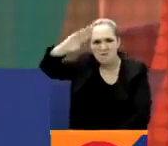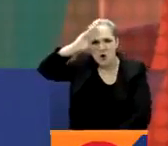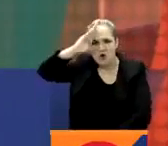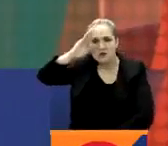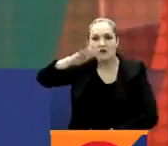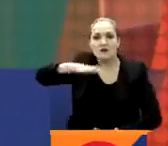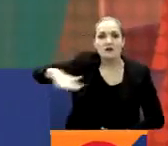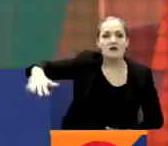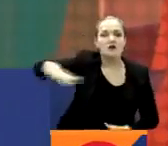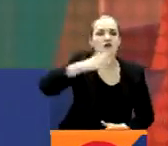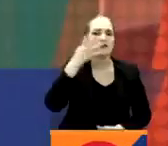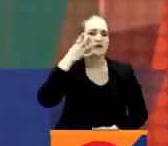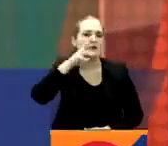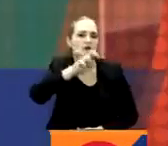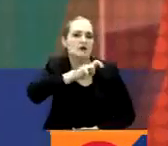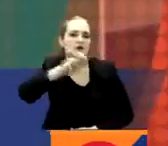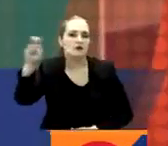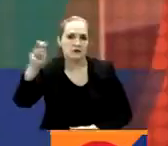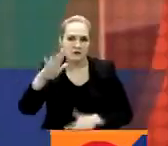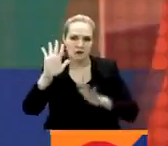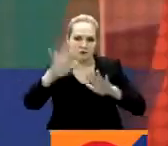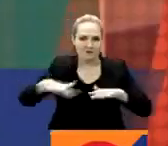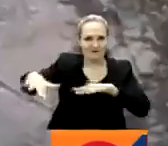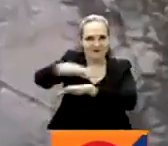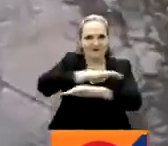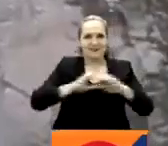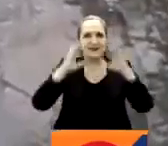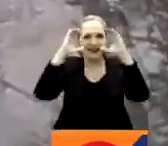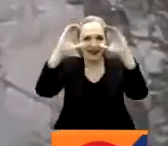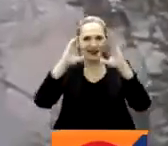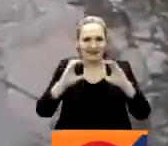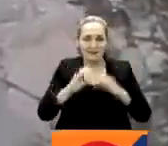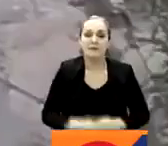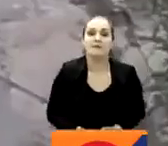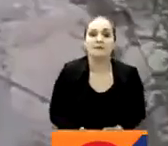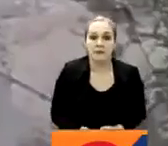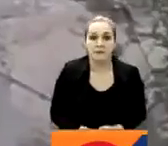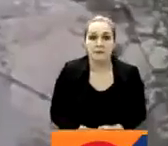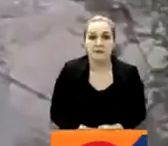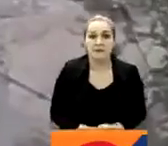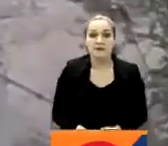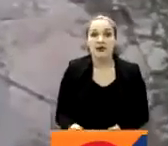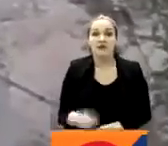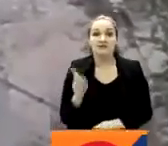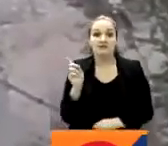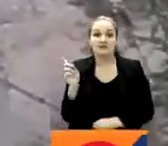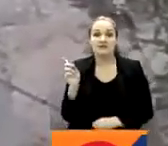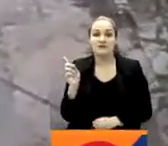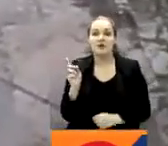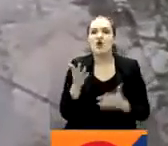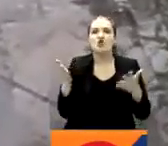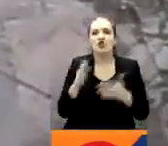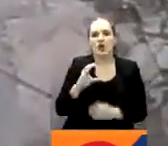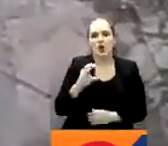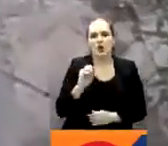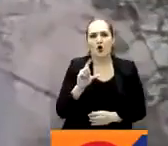DISIDENCIAS DE LAS FARC, RESPONSABLES, SEGúN LAS AUTORIDADES, PLAN PISTOLA EN SAN